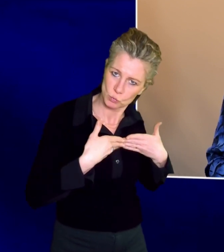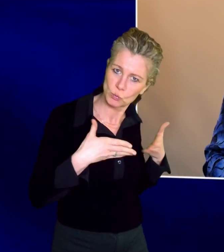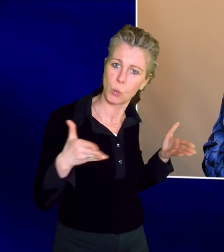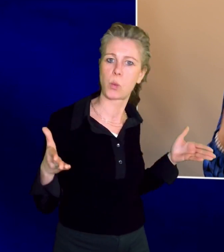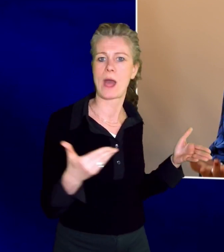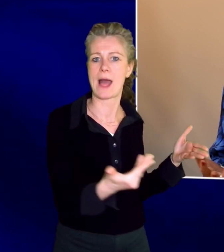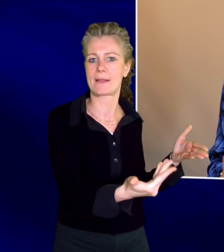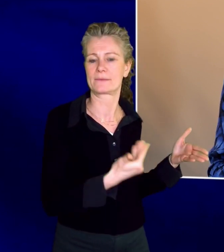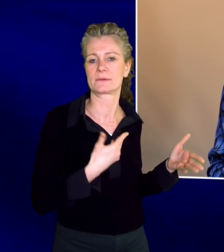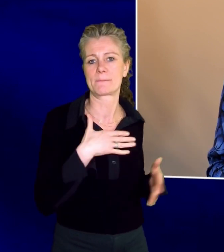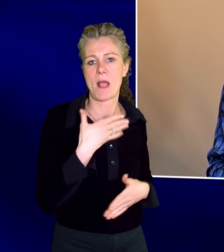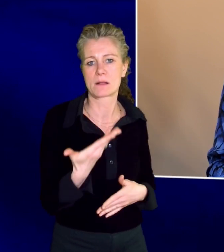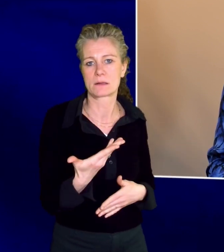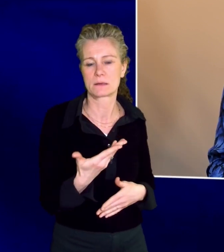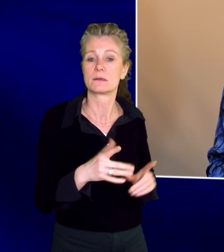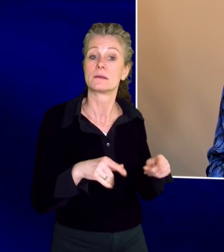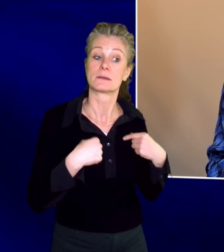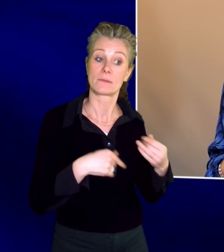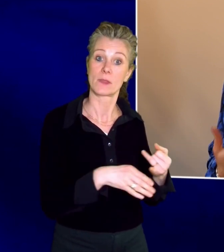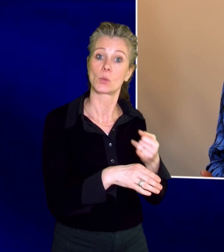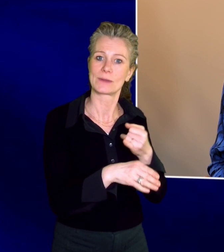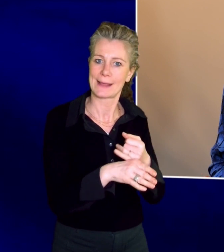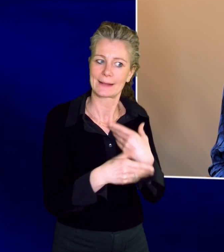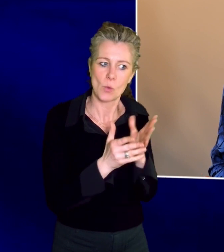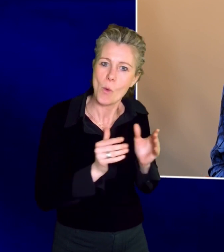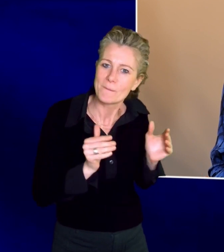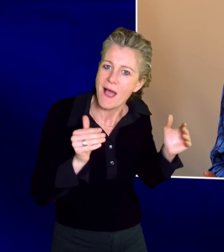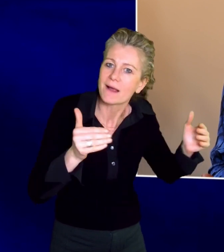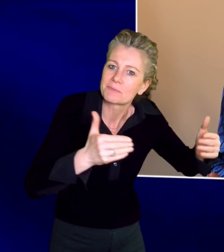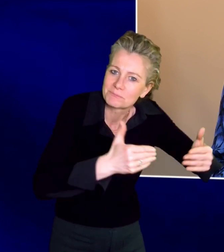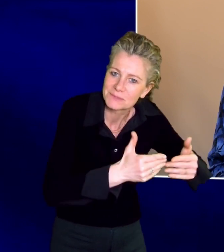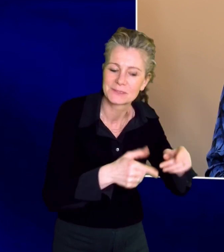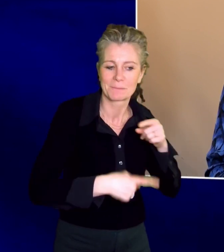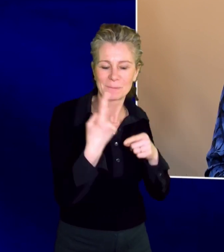En uiteindelijk 'omarmen' is ook ermee van betekenis mogen zijn voor een ander.